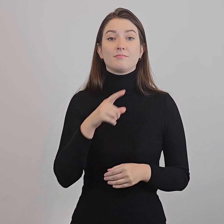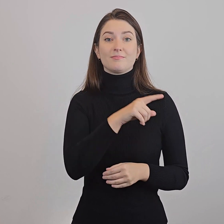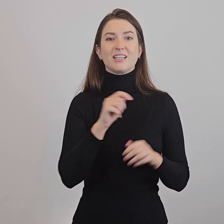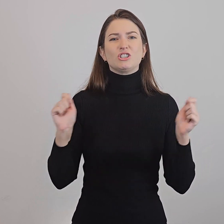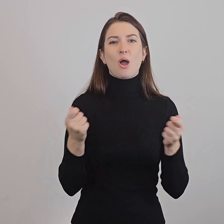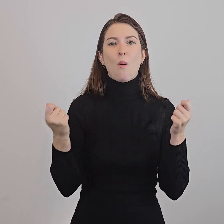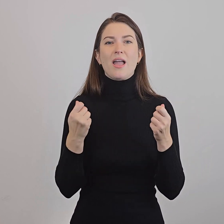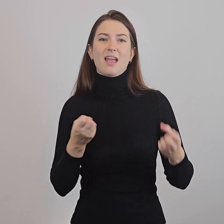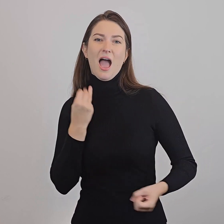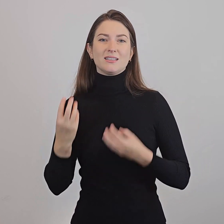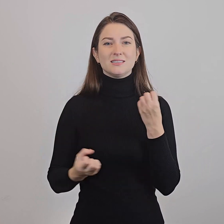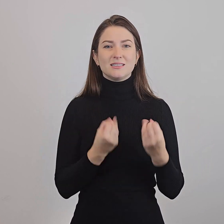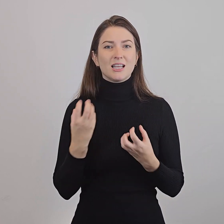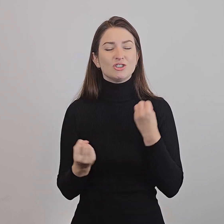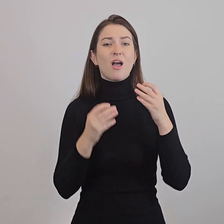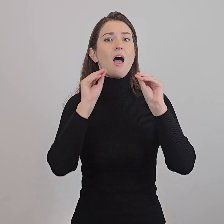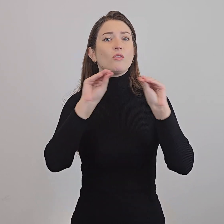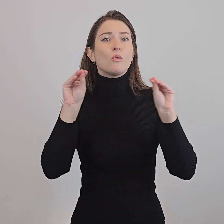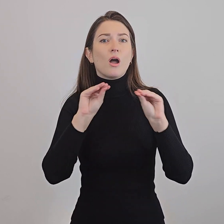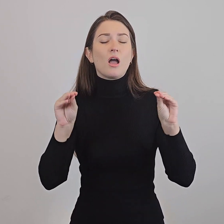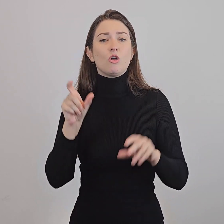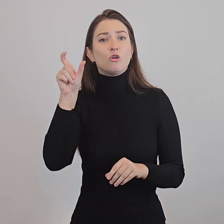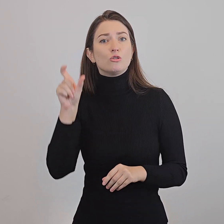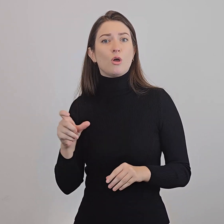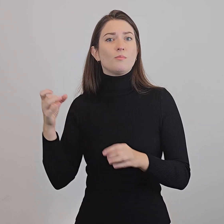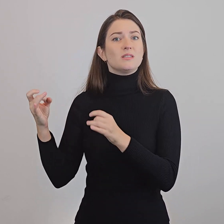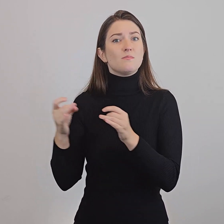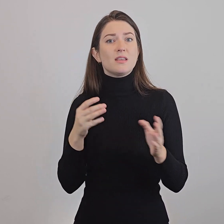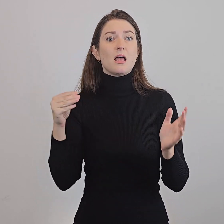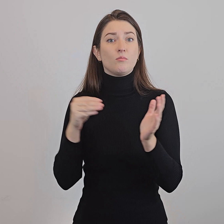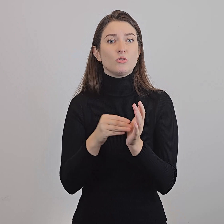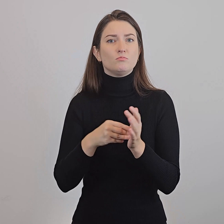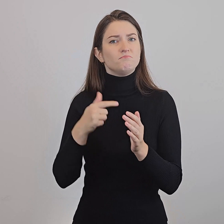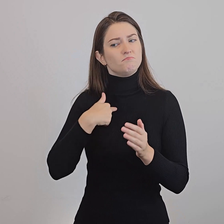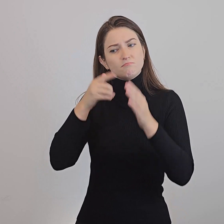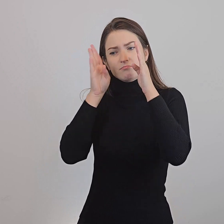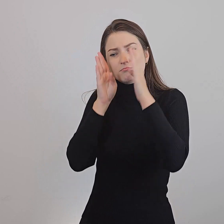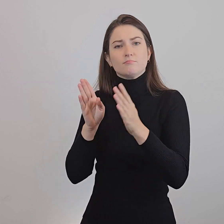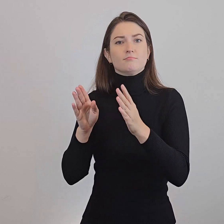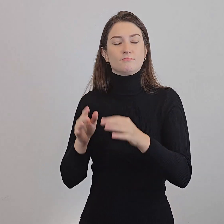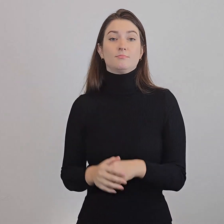Specjalne potrzeby naszych widzów uwzględniamy w działaniach artystycznych i edukacyjnych.